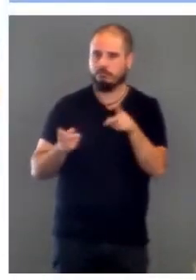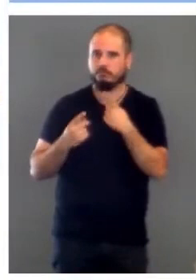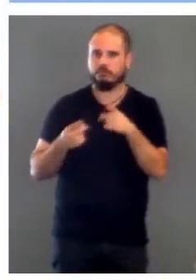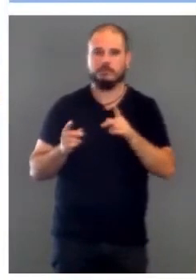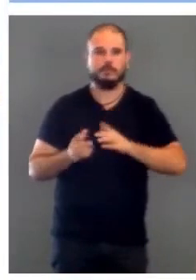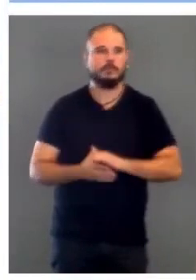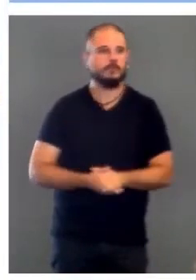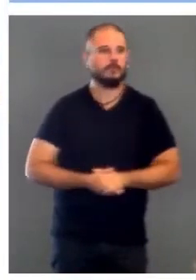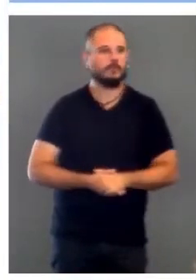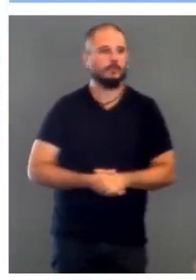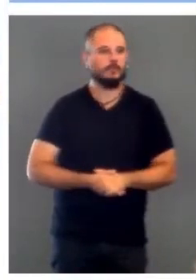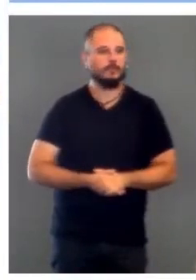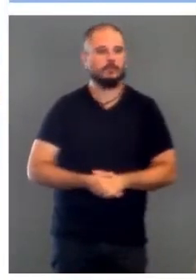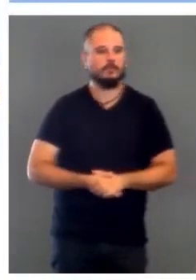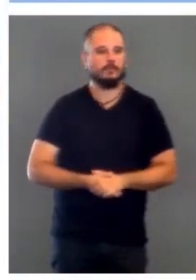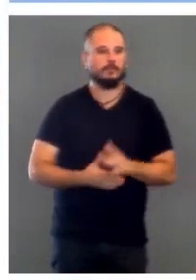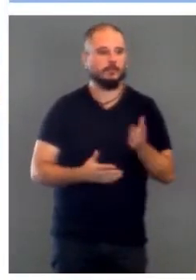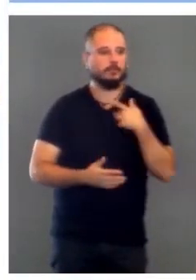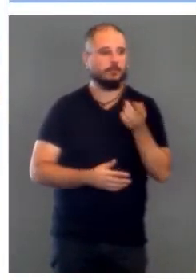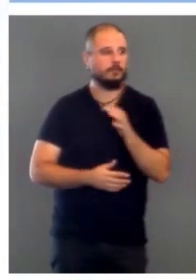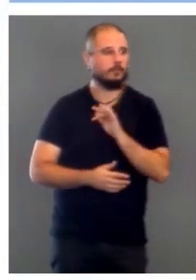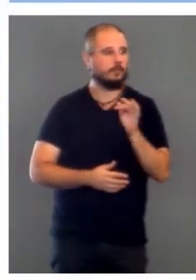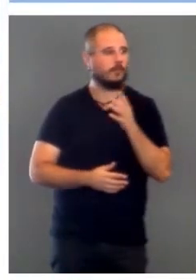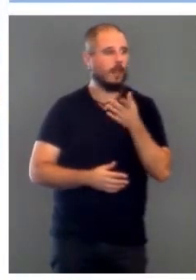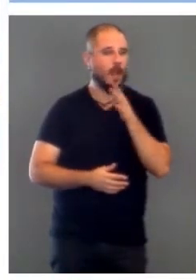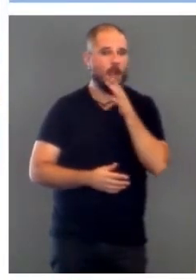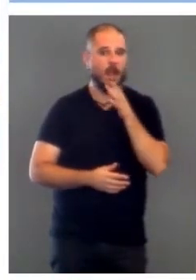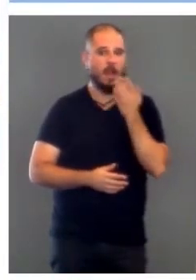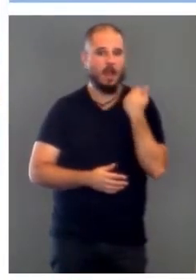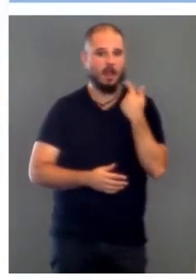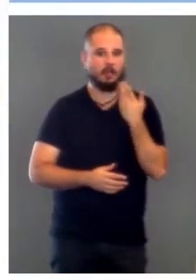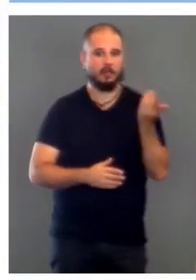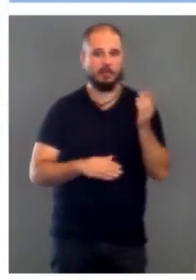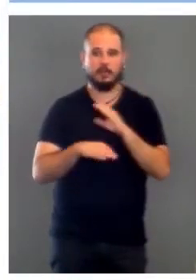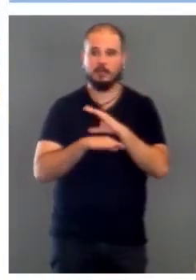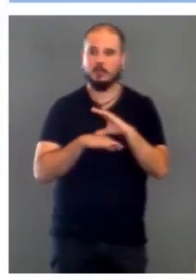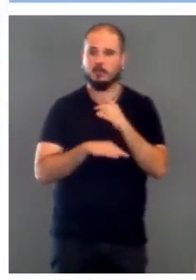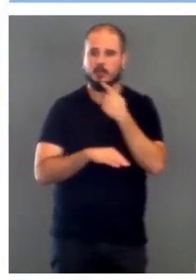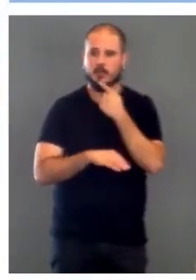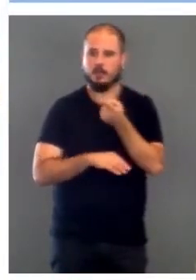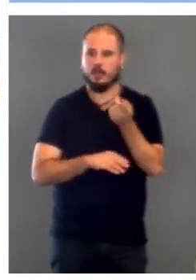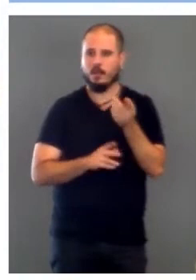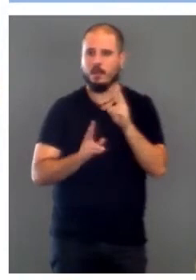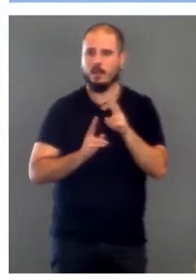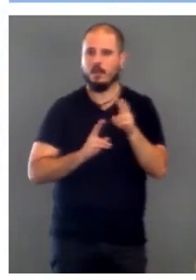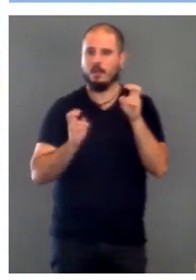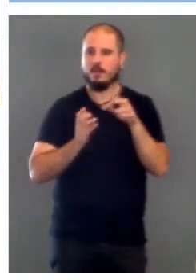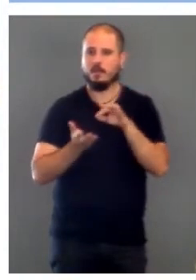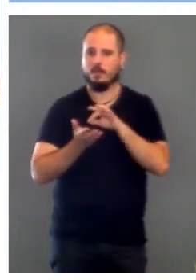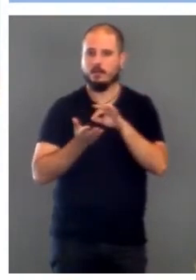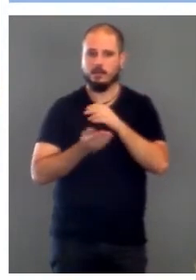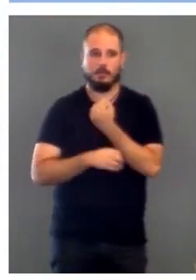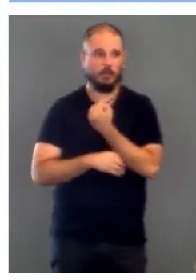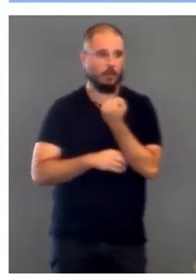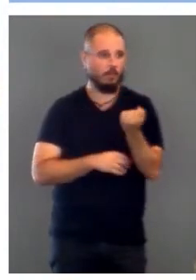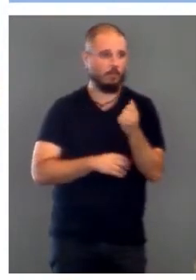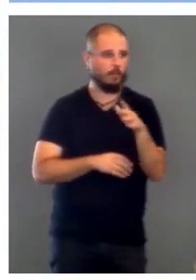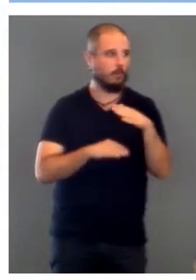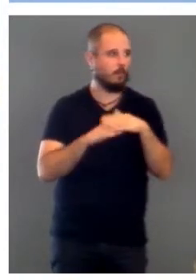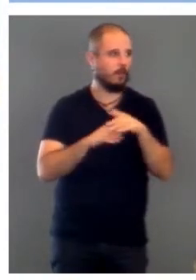Vamos a continuar antes la consejera mencionaba estos servicios que se ponen De apoyo a las personas autónomas para conseguir sus retos Que quizá